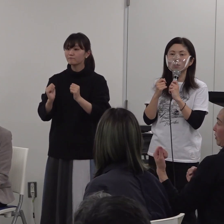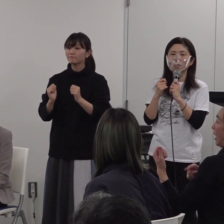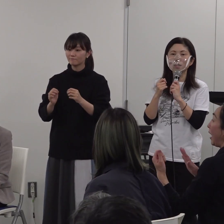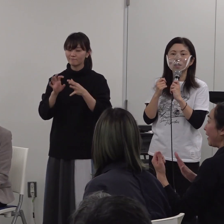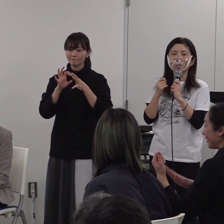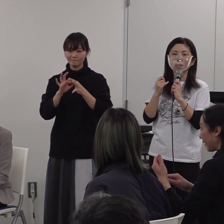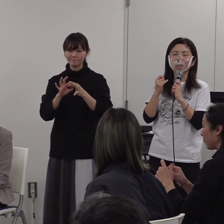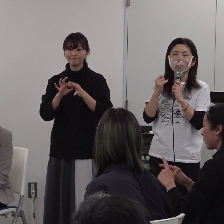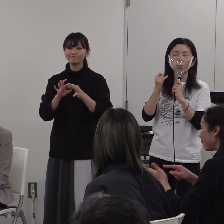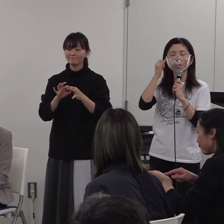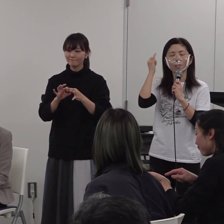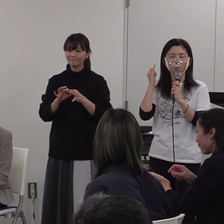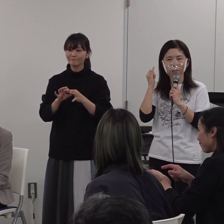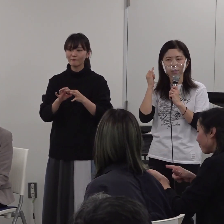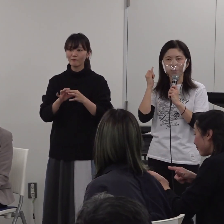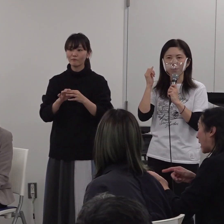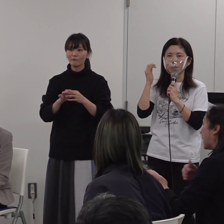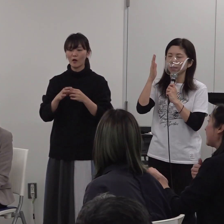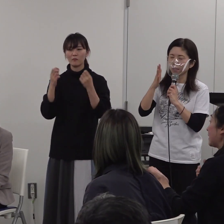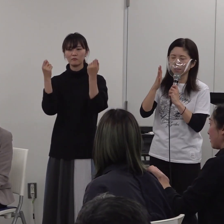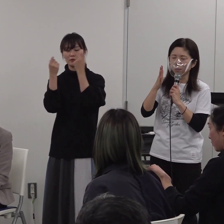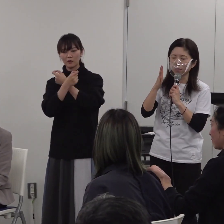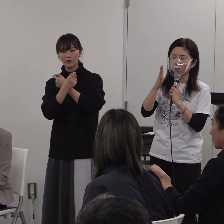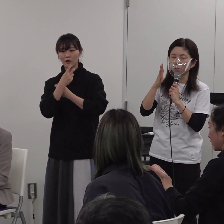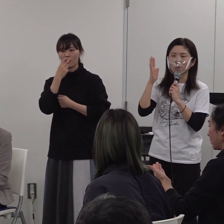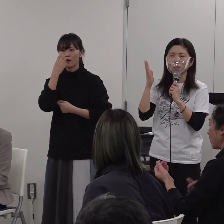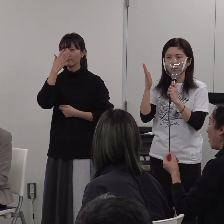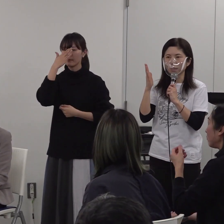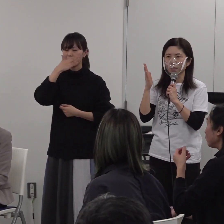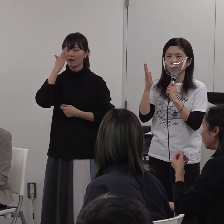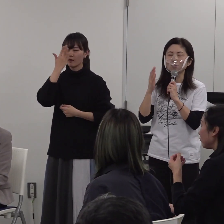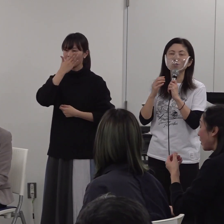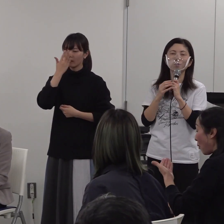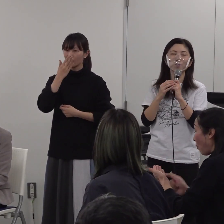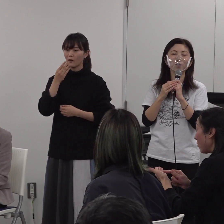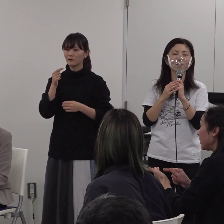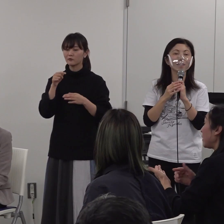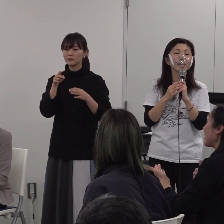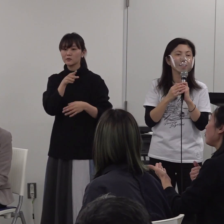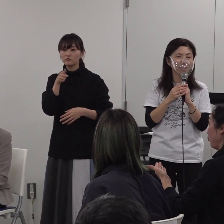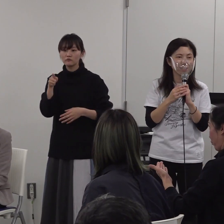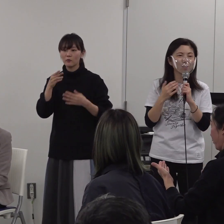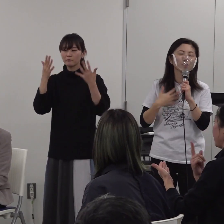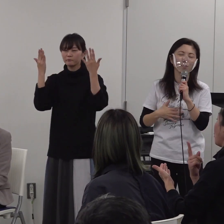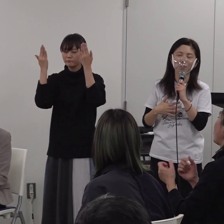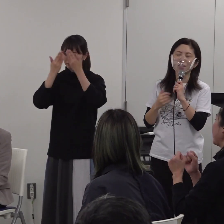ですので 大きな誤解 見えない人イコール真っ暗っていうことではないんだということ